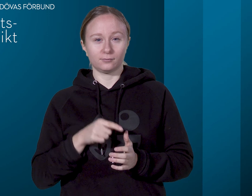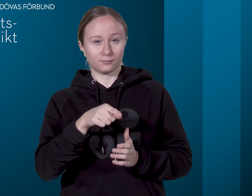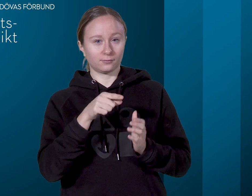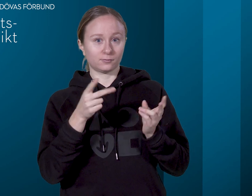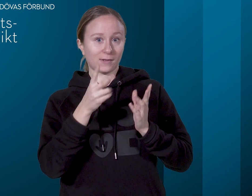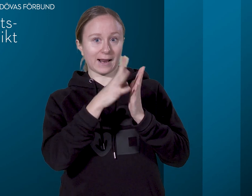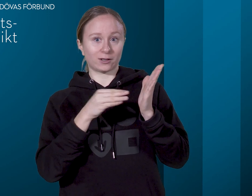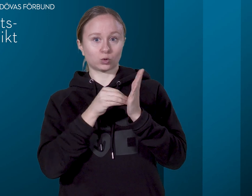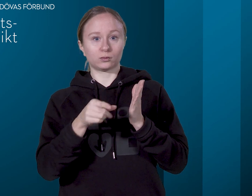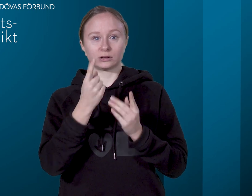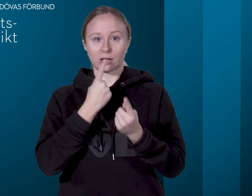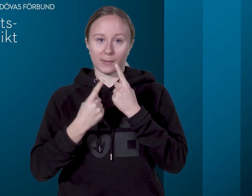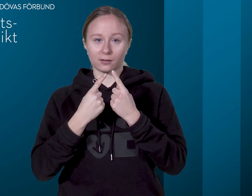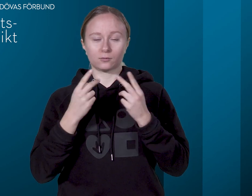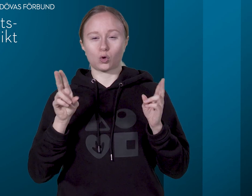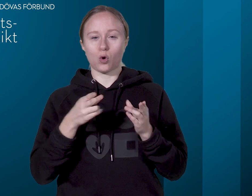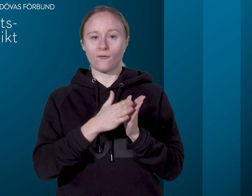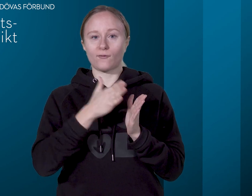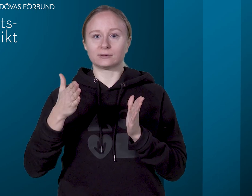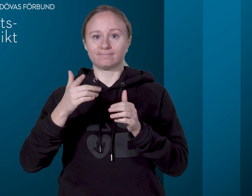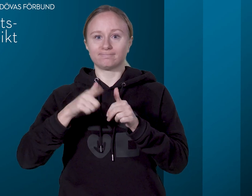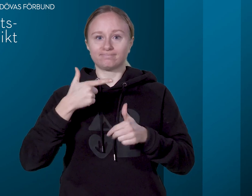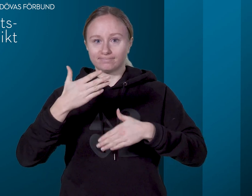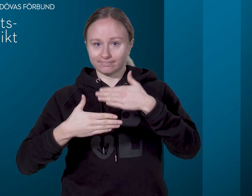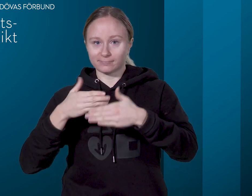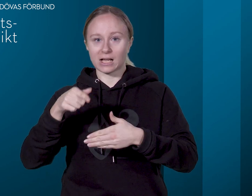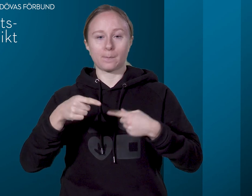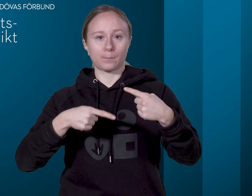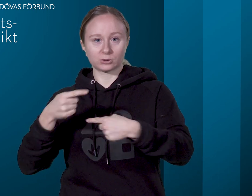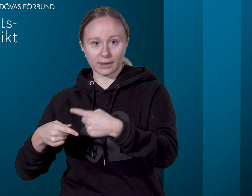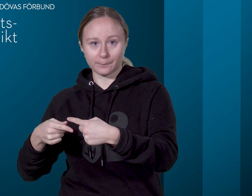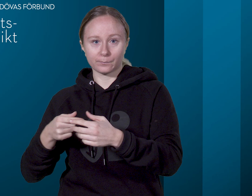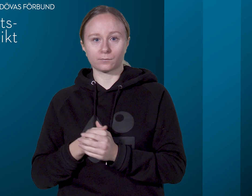Som ett resultat av samtalet inleddes en ny fas i processen, -